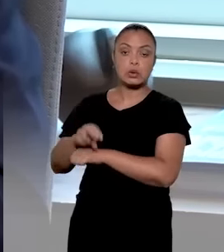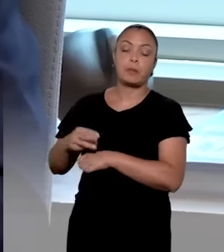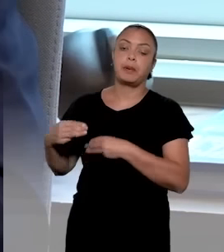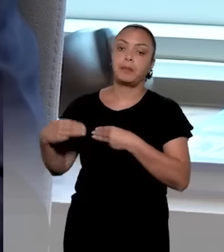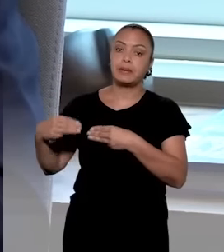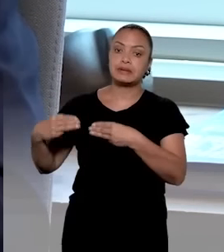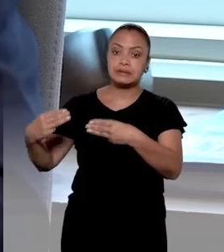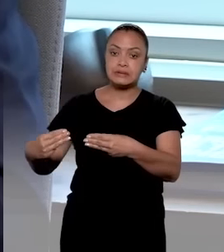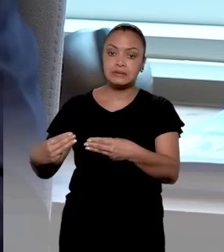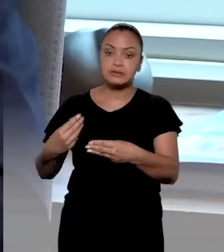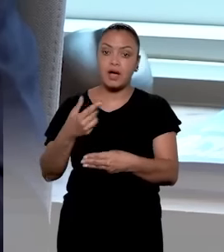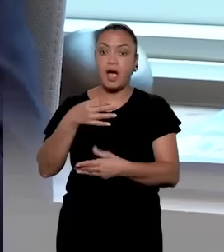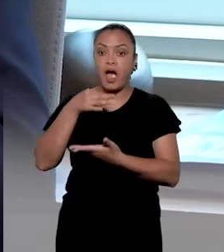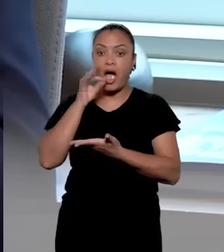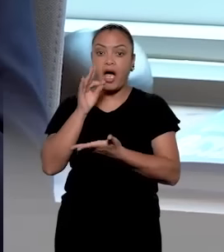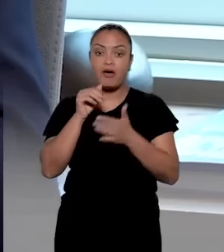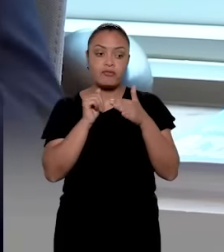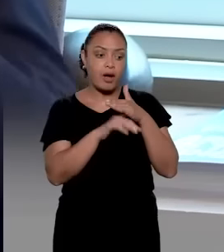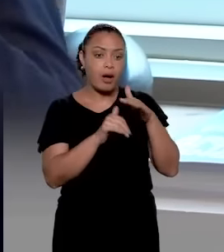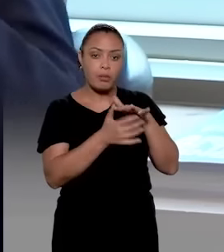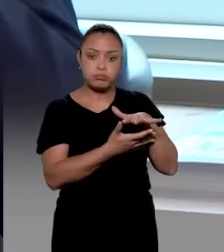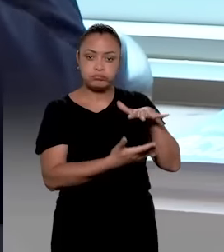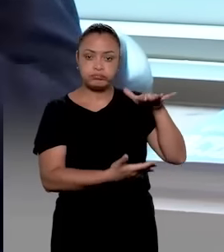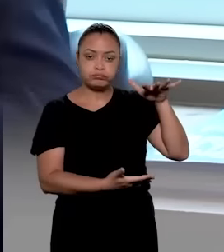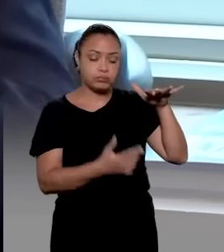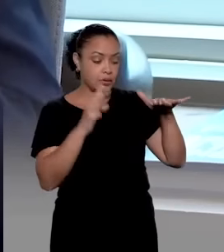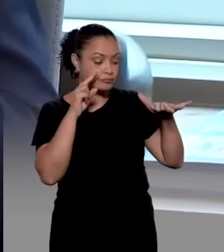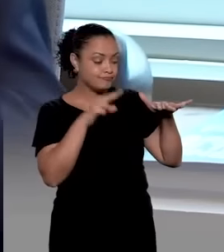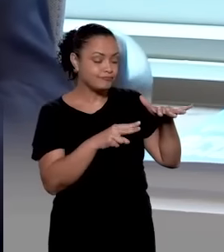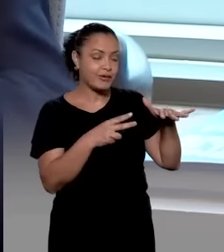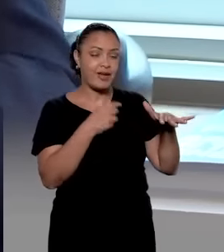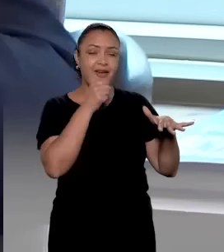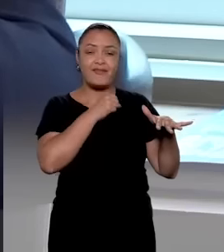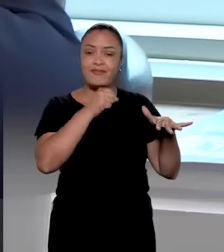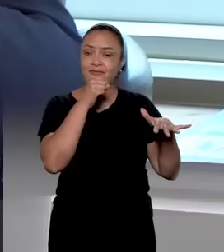café estocada na Conab, 5 milhões de sacas de café, era tão velho que era branco, a sacaria